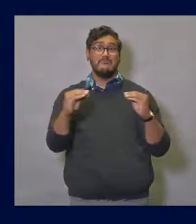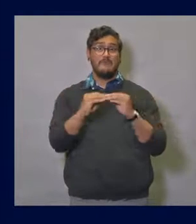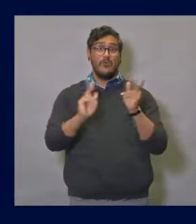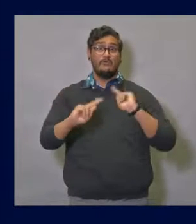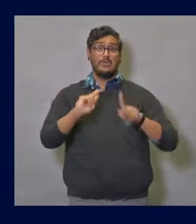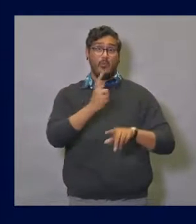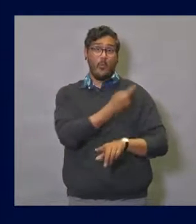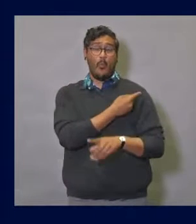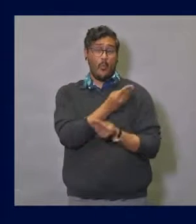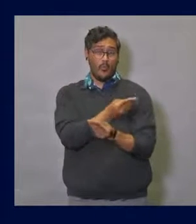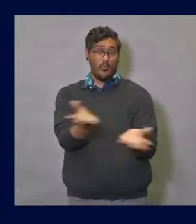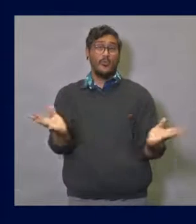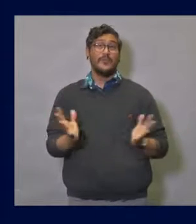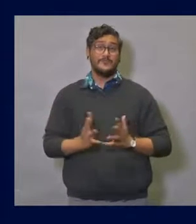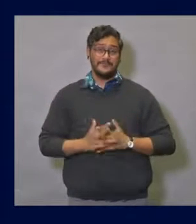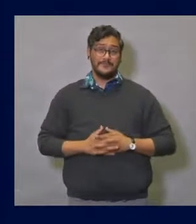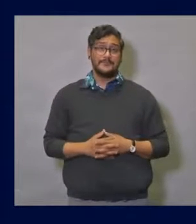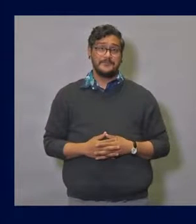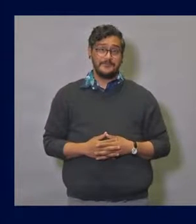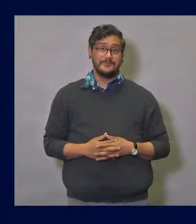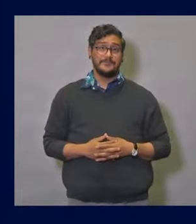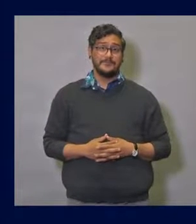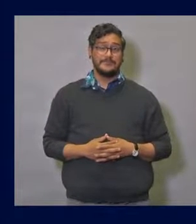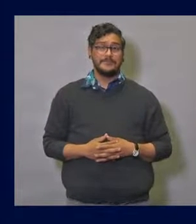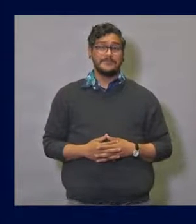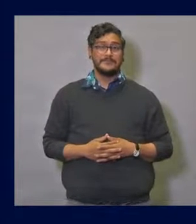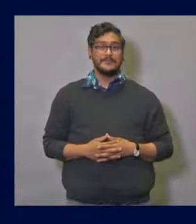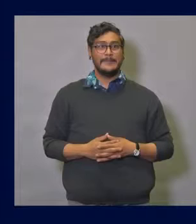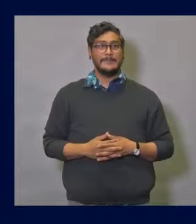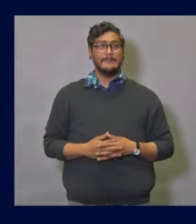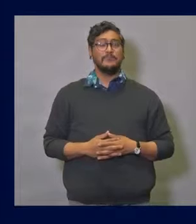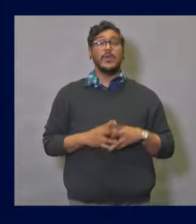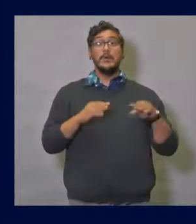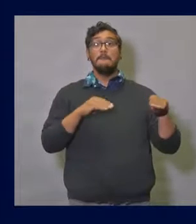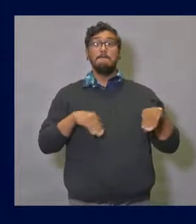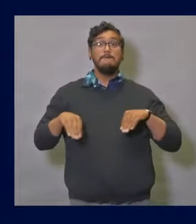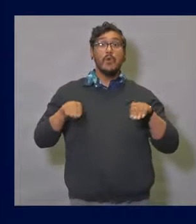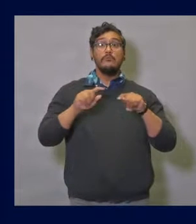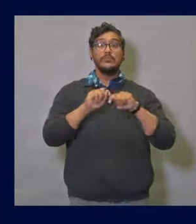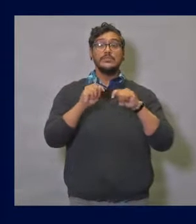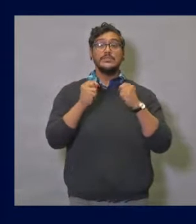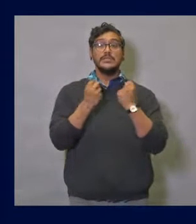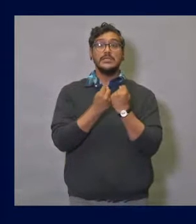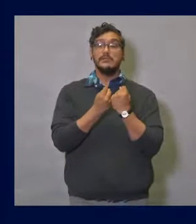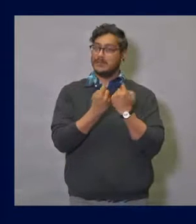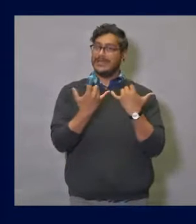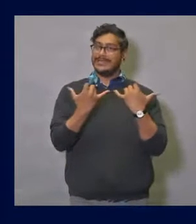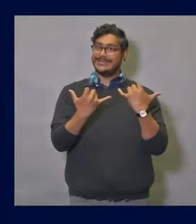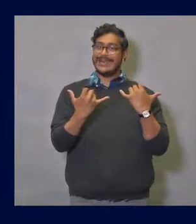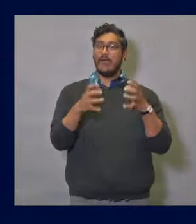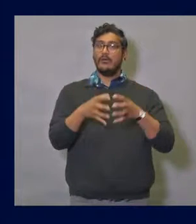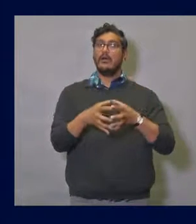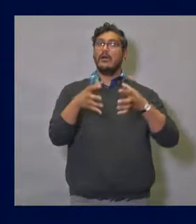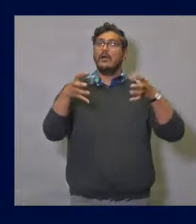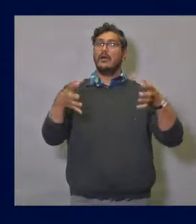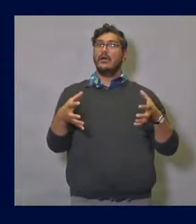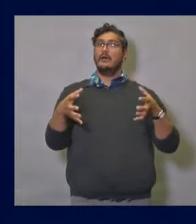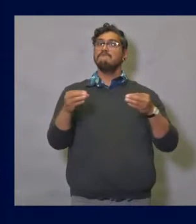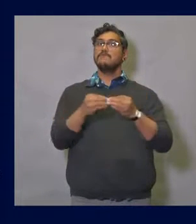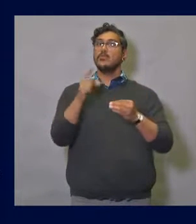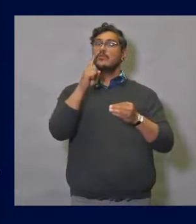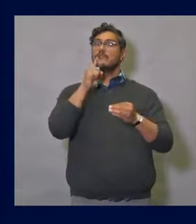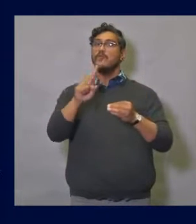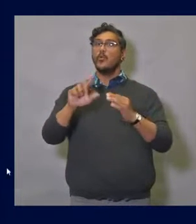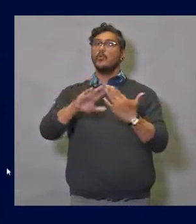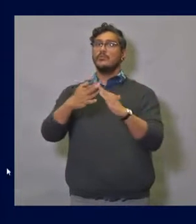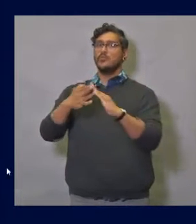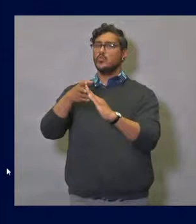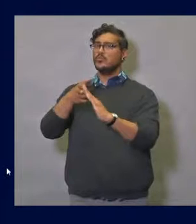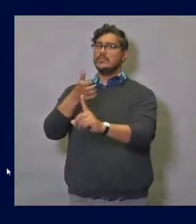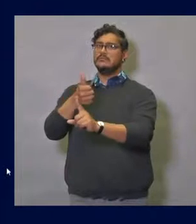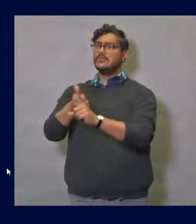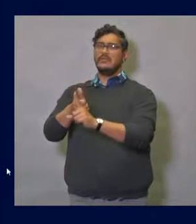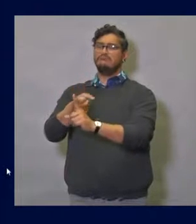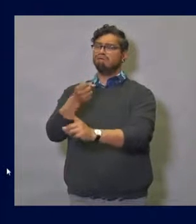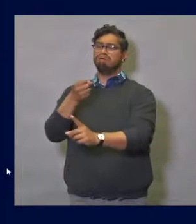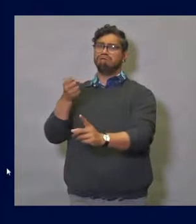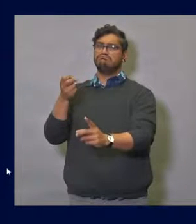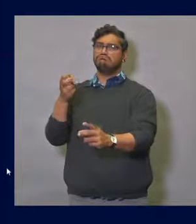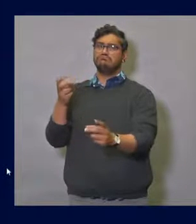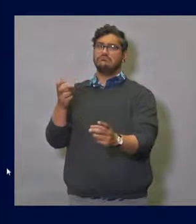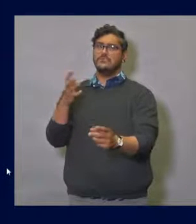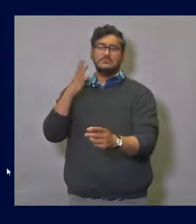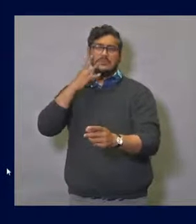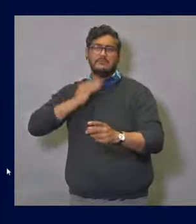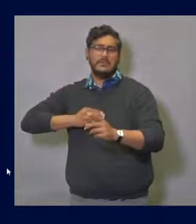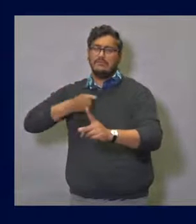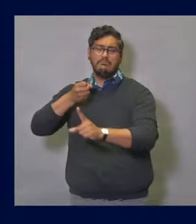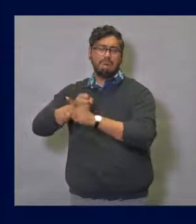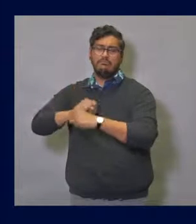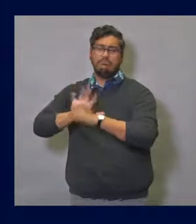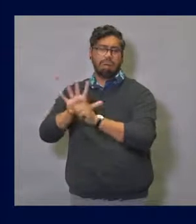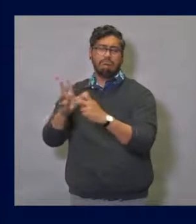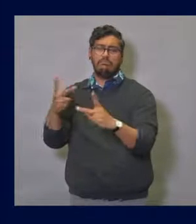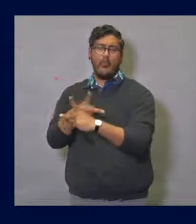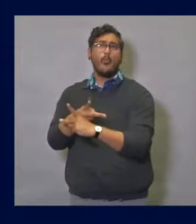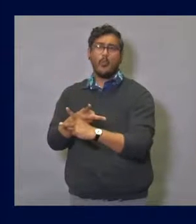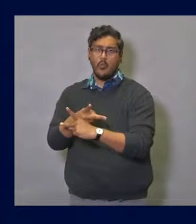280,000 CITAS.